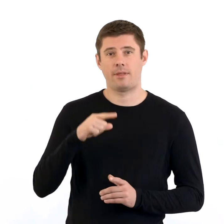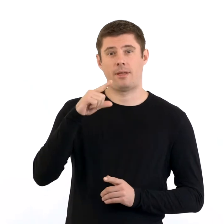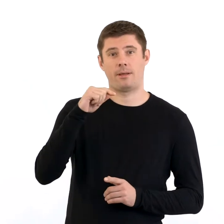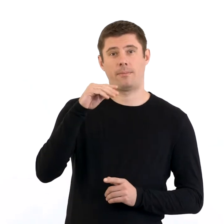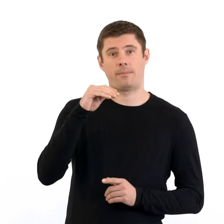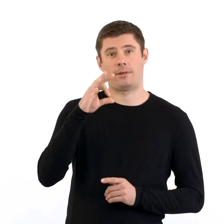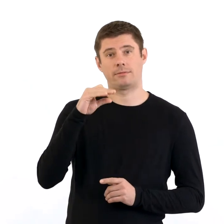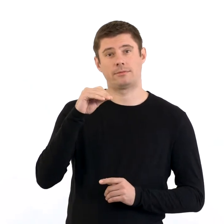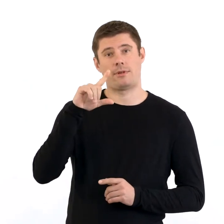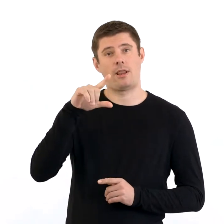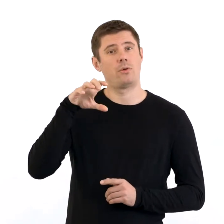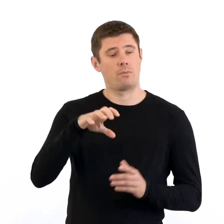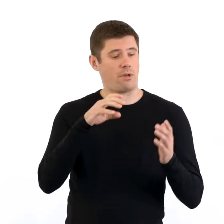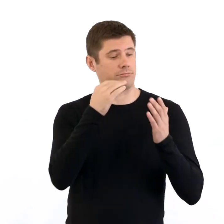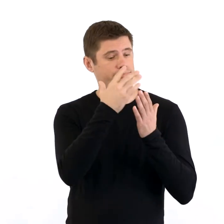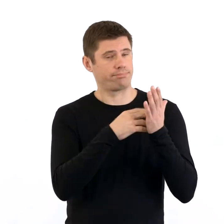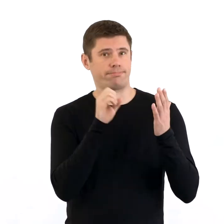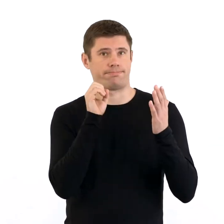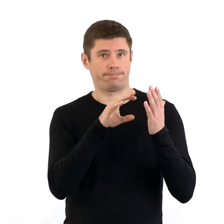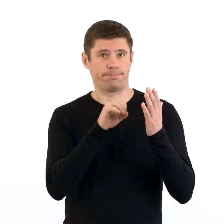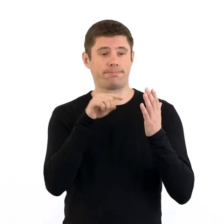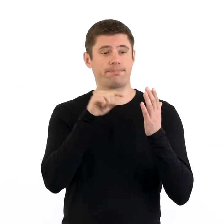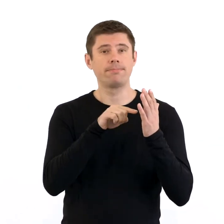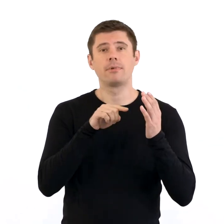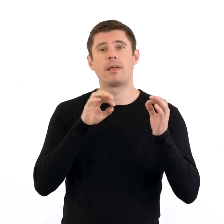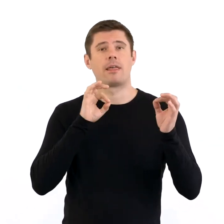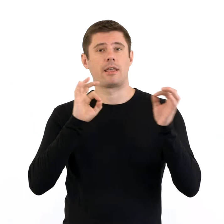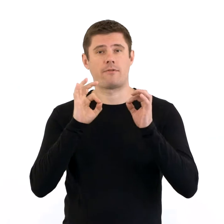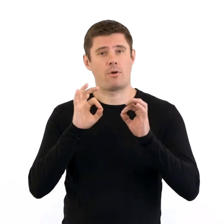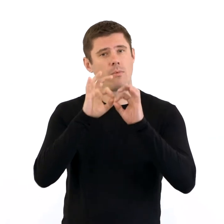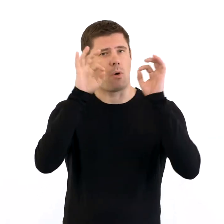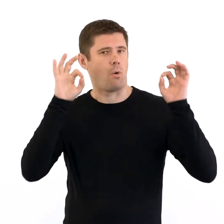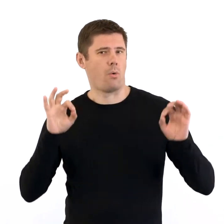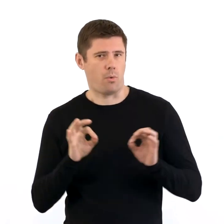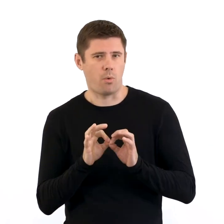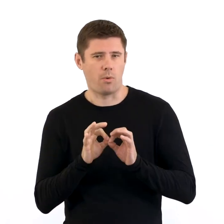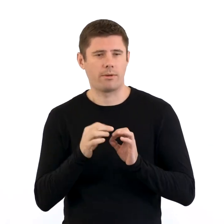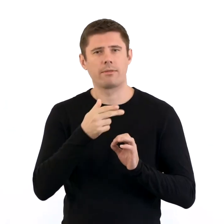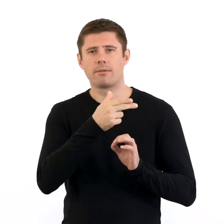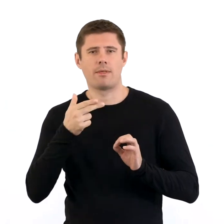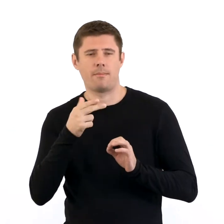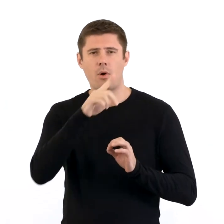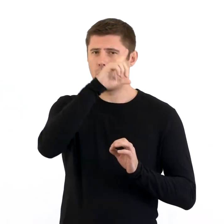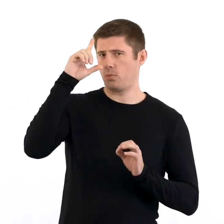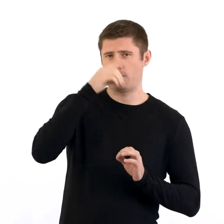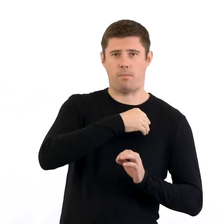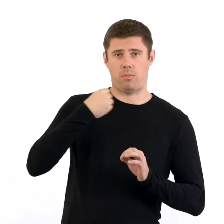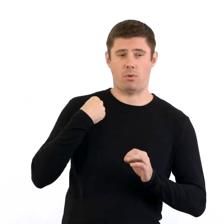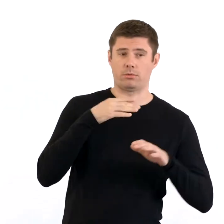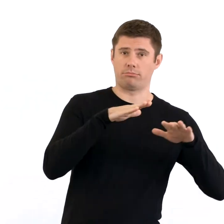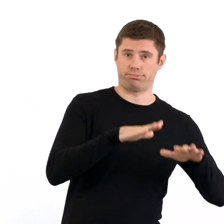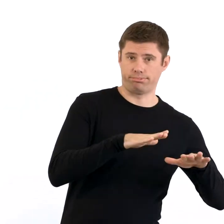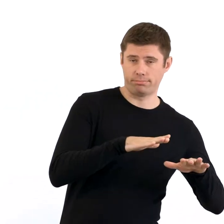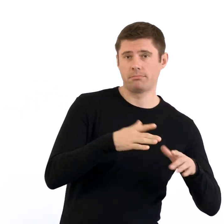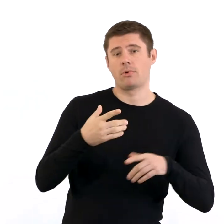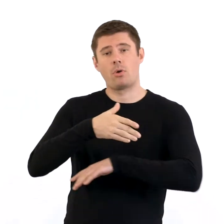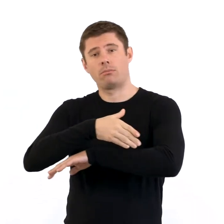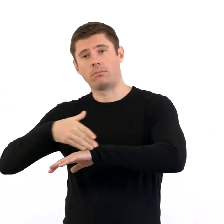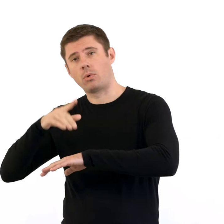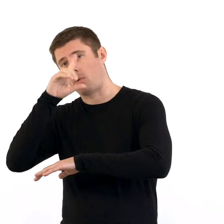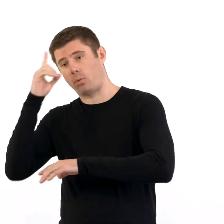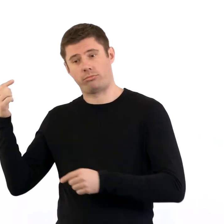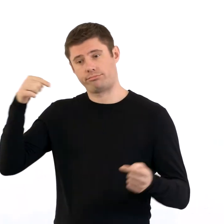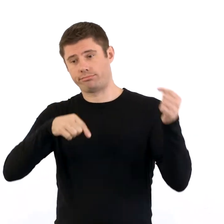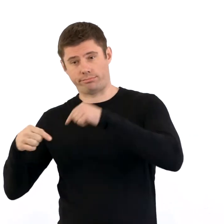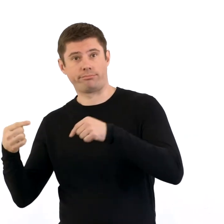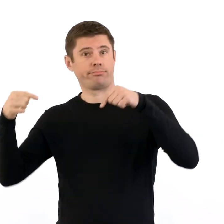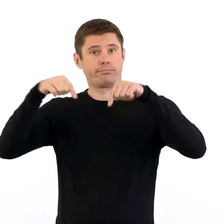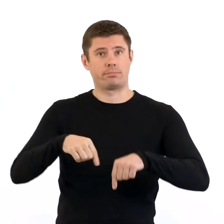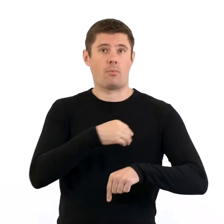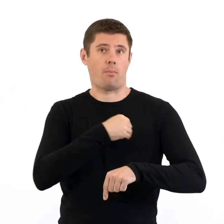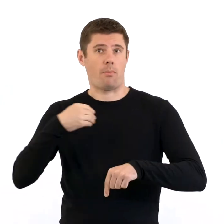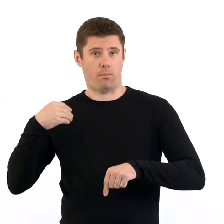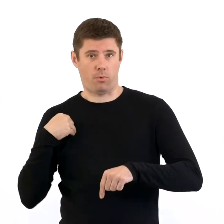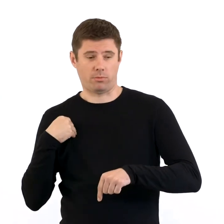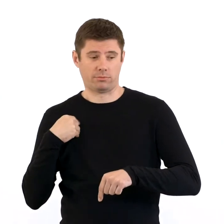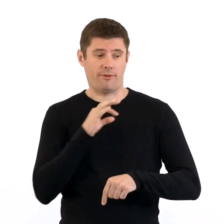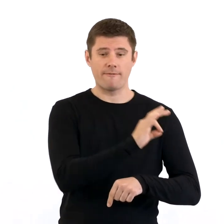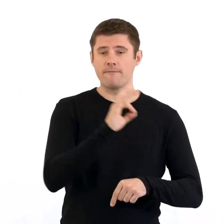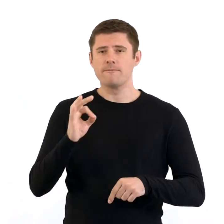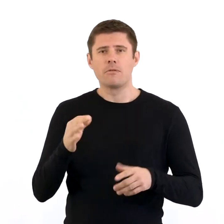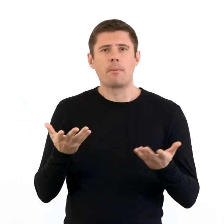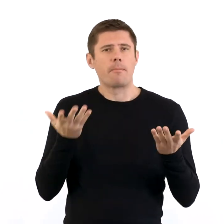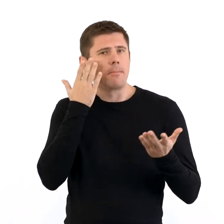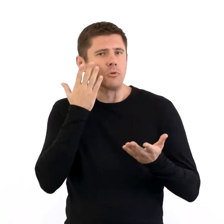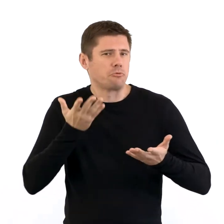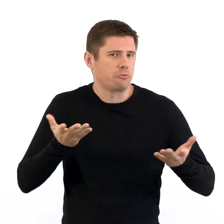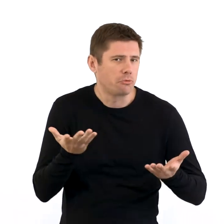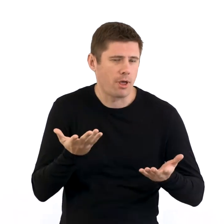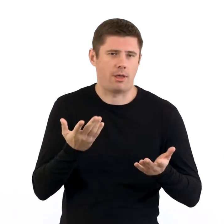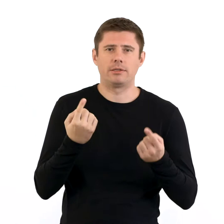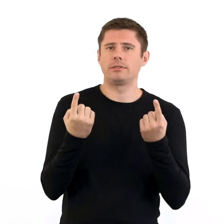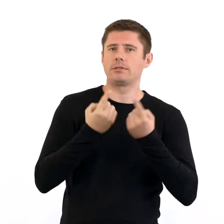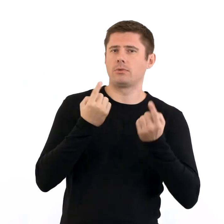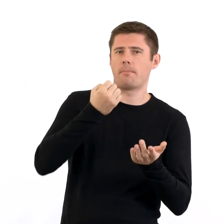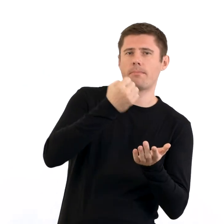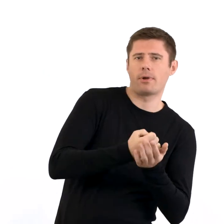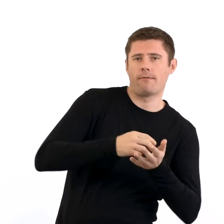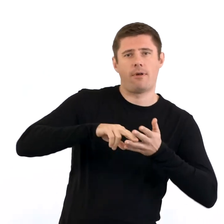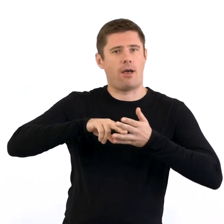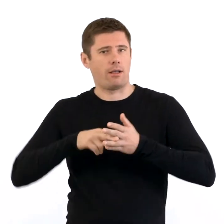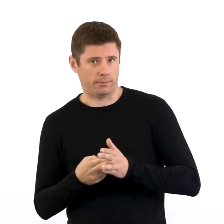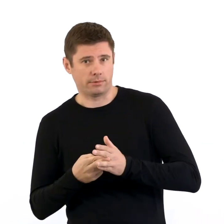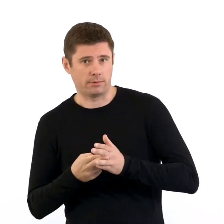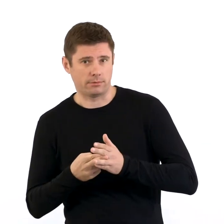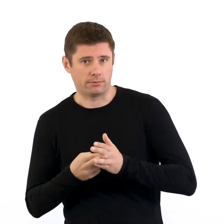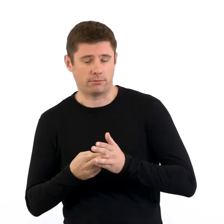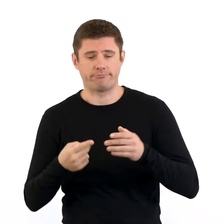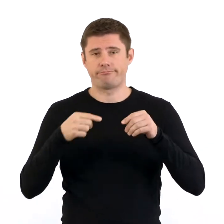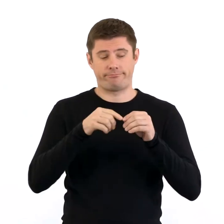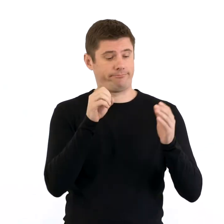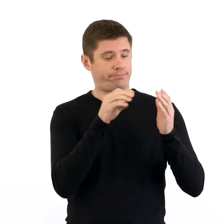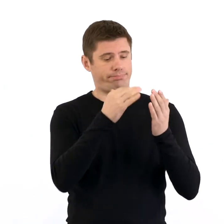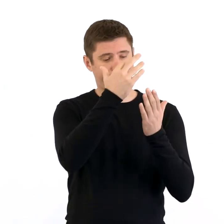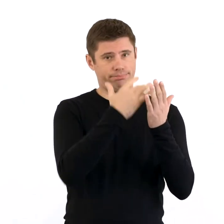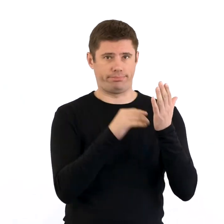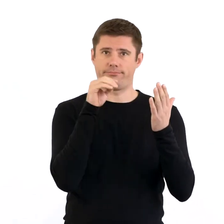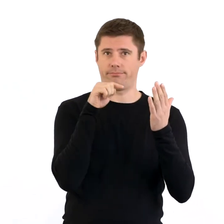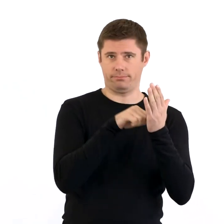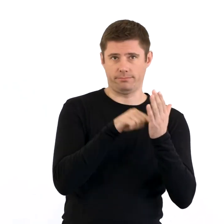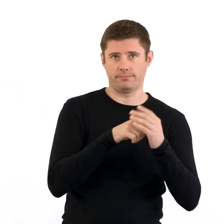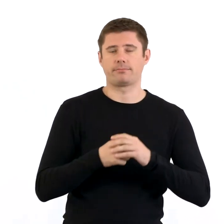Rejestr PESEL służy do gromadzenia podstawowych o tożsamości i statusie administracyjno-prawnym obywateli polskich oraz cudzoziemców mieszkających w Polsce.